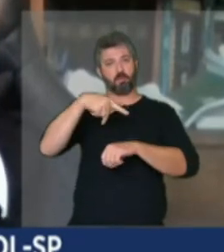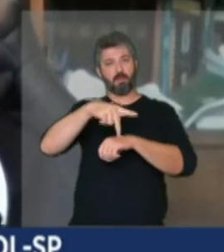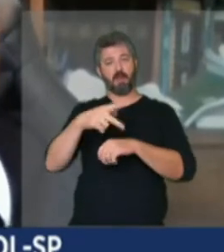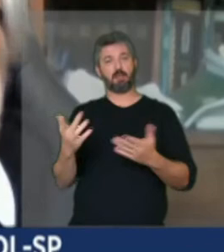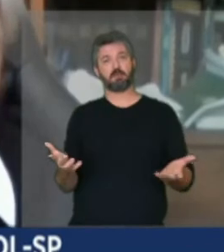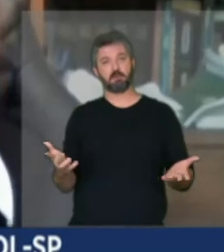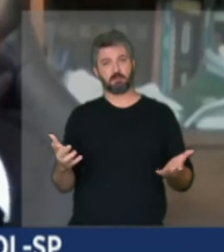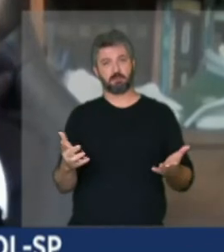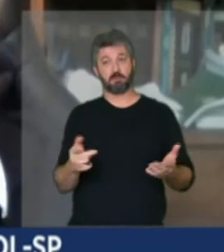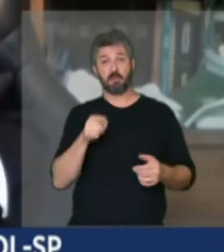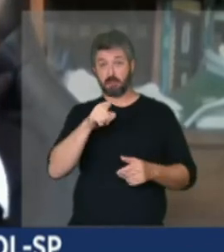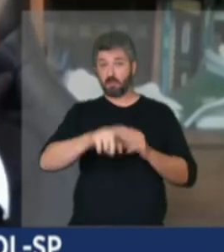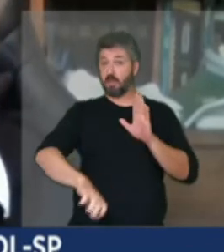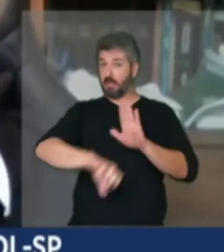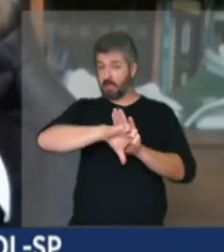ESTADO. ISTO É CRIME! O PRESIDENTE PRECISA SER